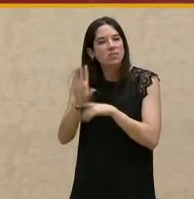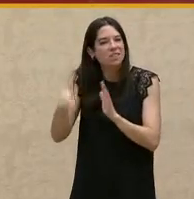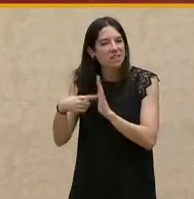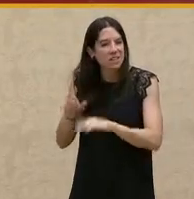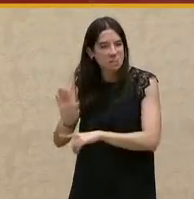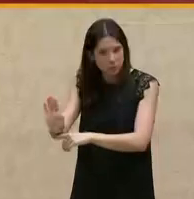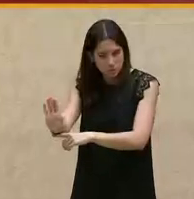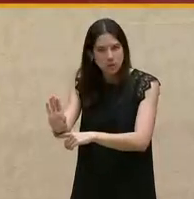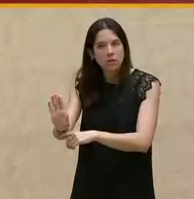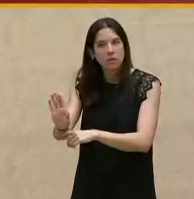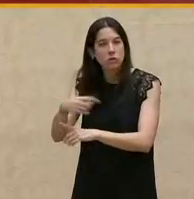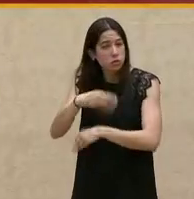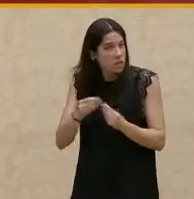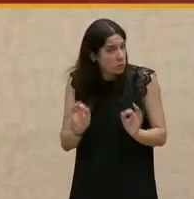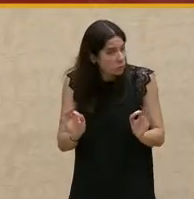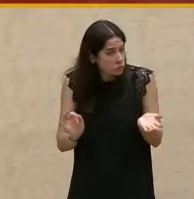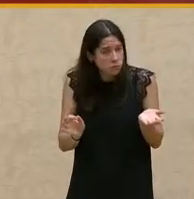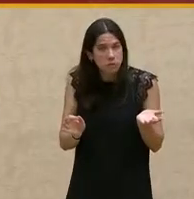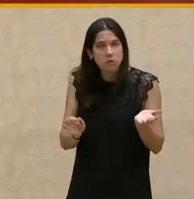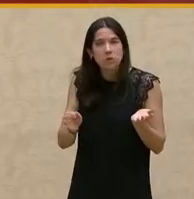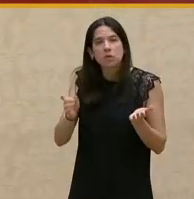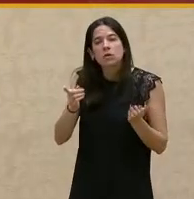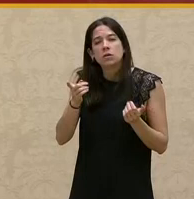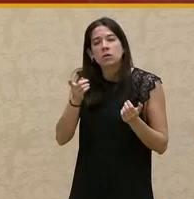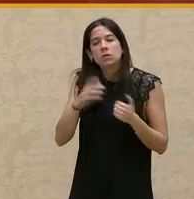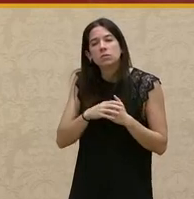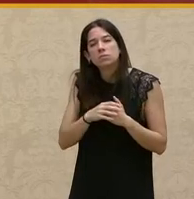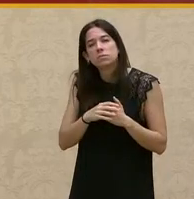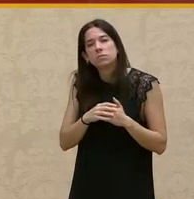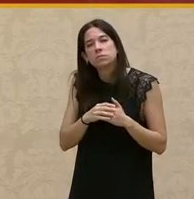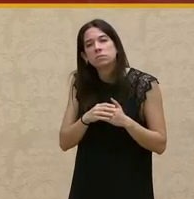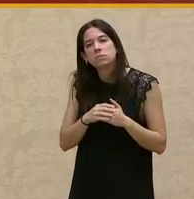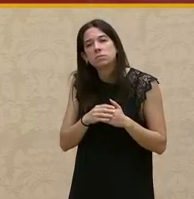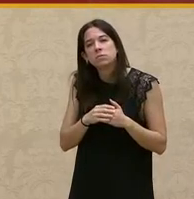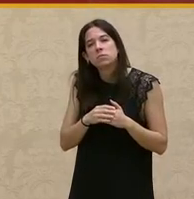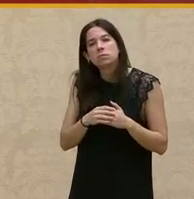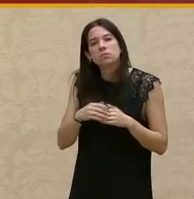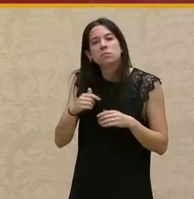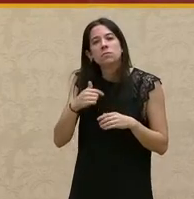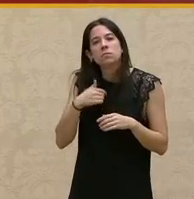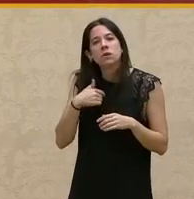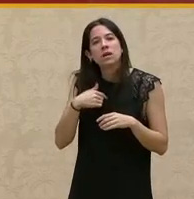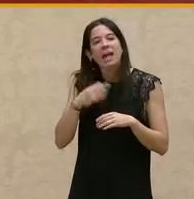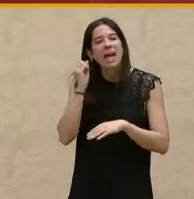que hicimos. Nosotros por cupo, no he podido estar toda la intervención de esta sesión porque,